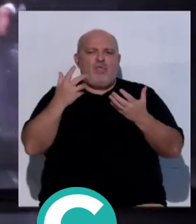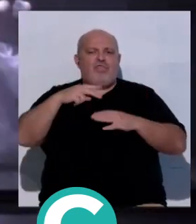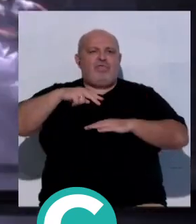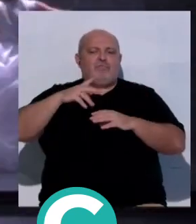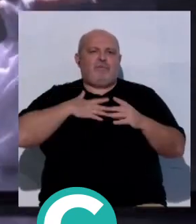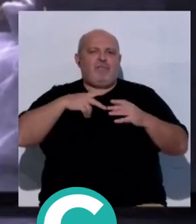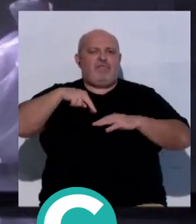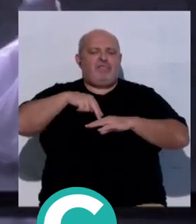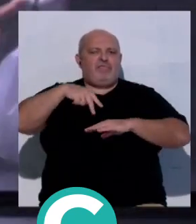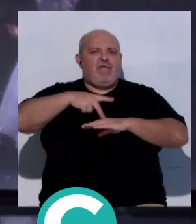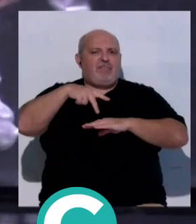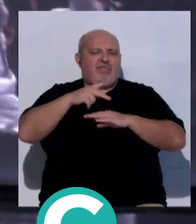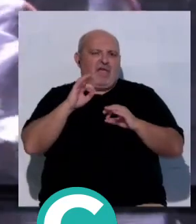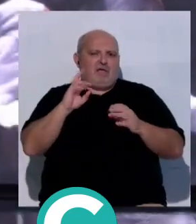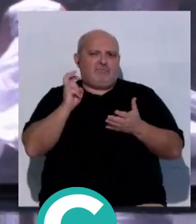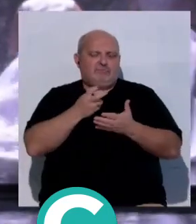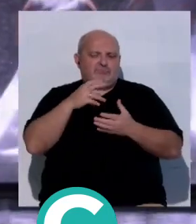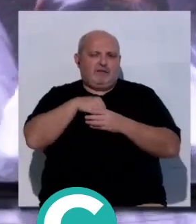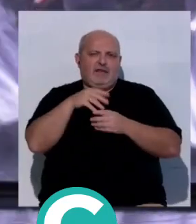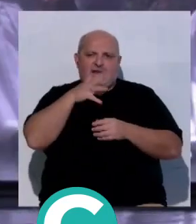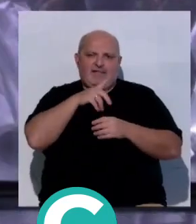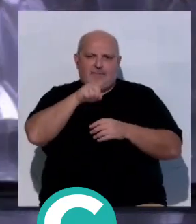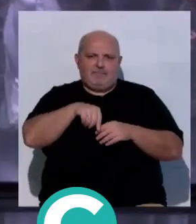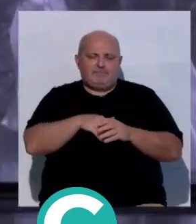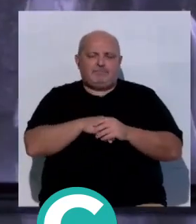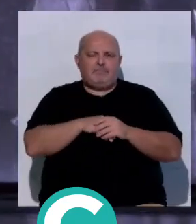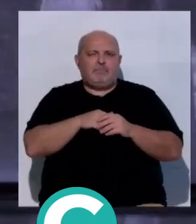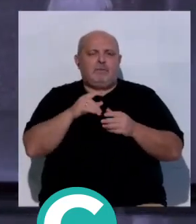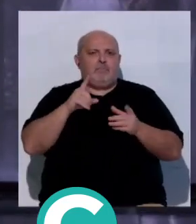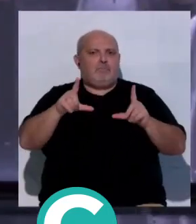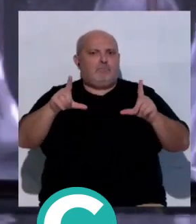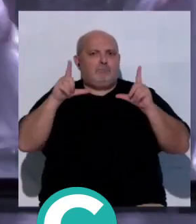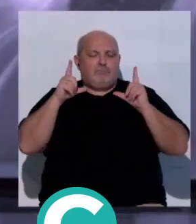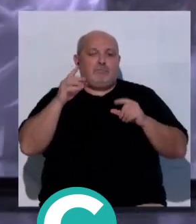en la edición del festival flamenco de Jerez con un marcado protagonismo de la mujer este